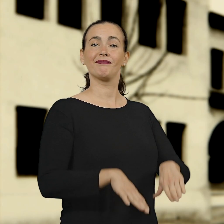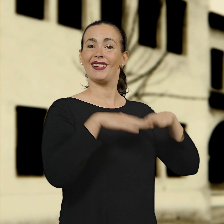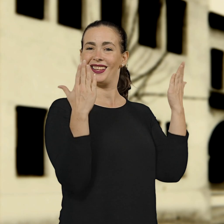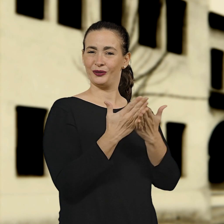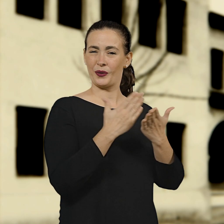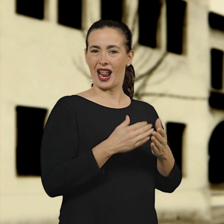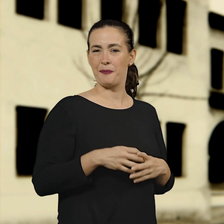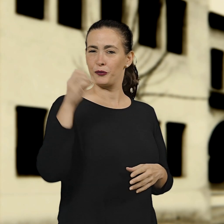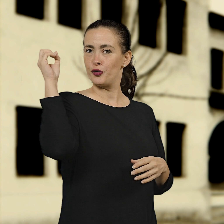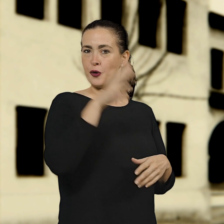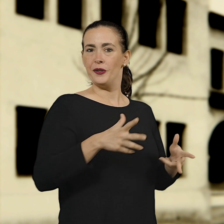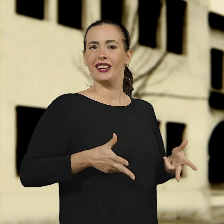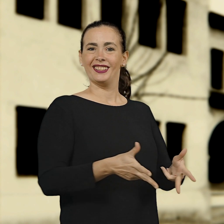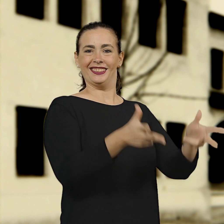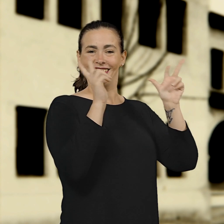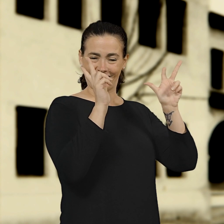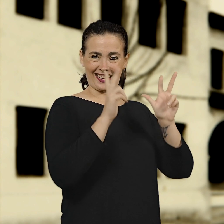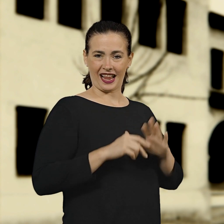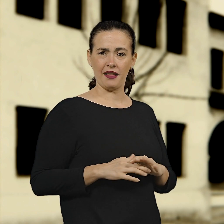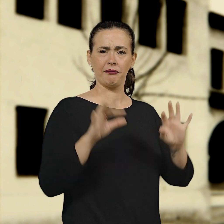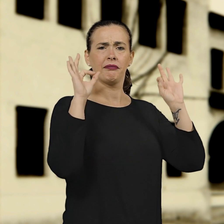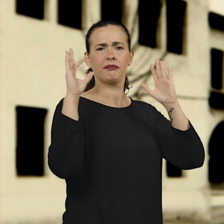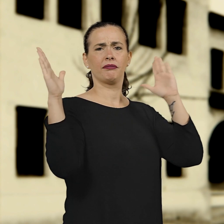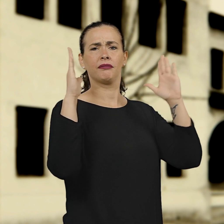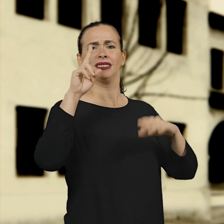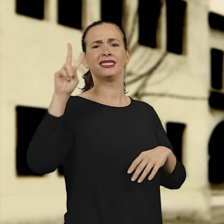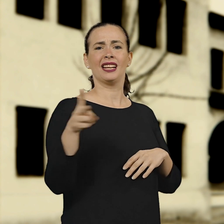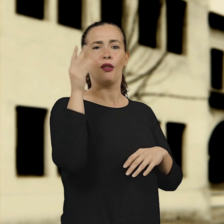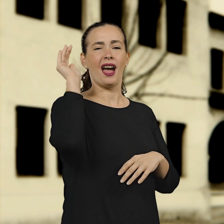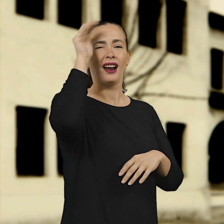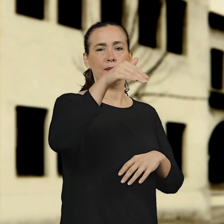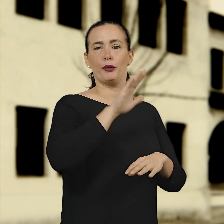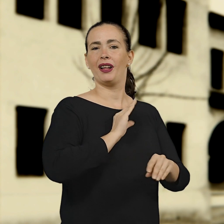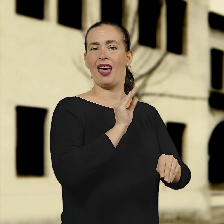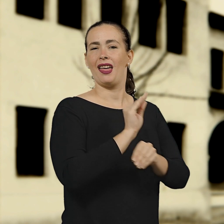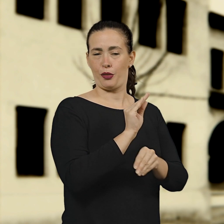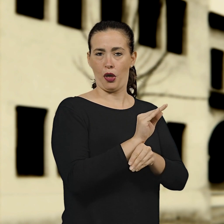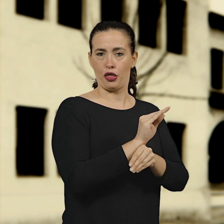L 'escola, llum de llibertat! L’ educació durant la Segona República